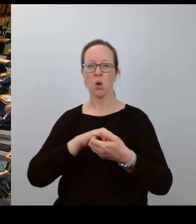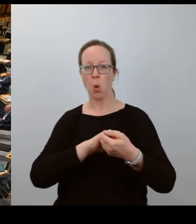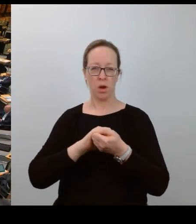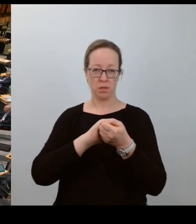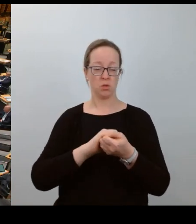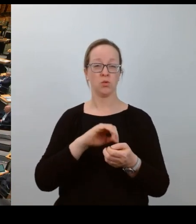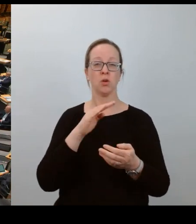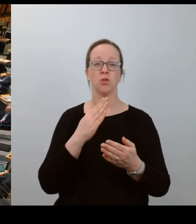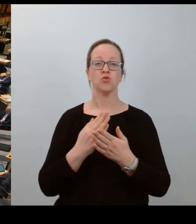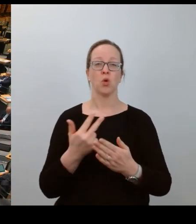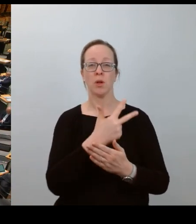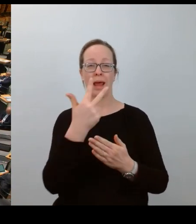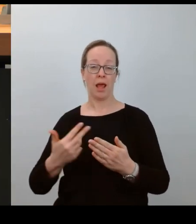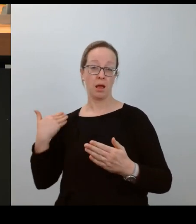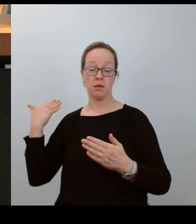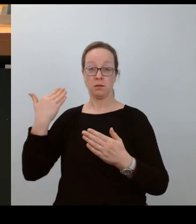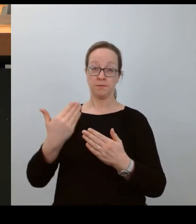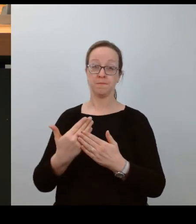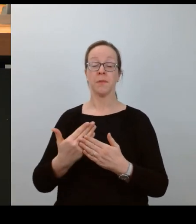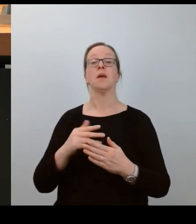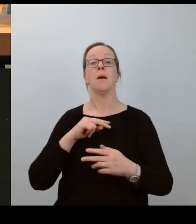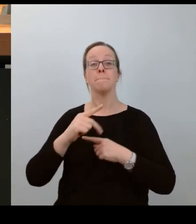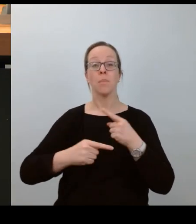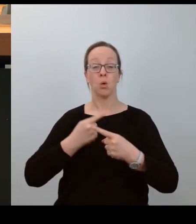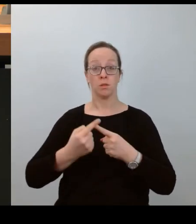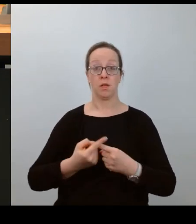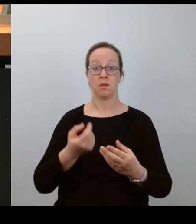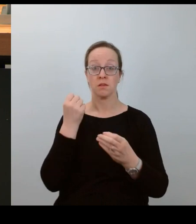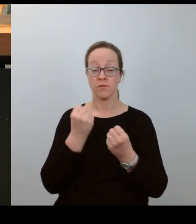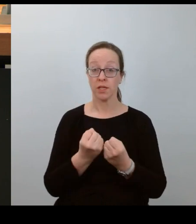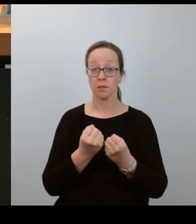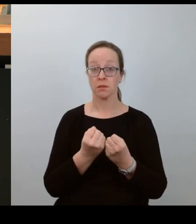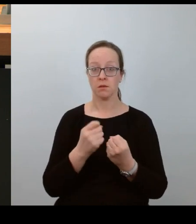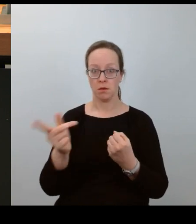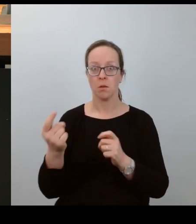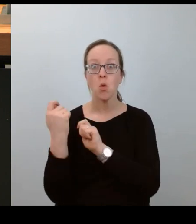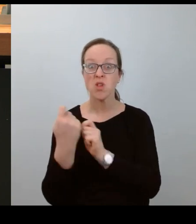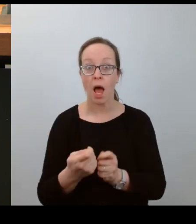Ich habe daher Ihrem Antrag wenig hinzuzufügen. Sie haben viele auf die